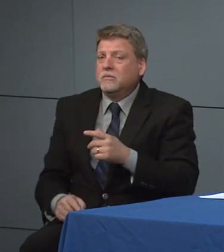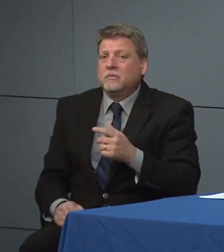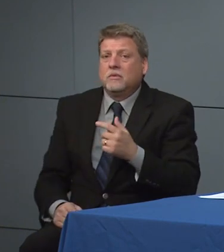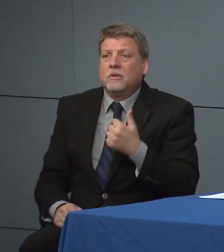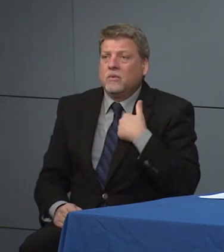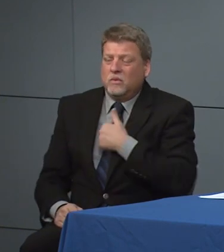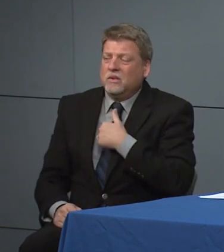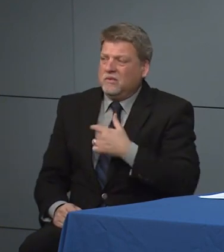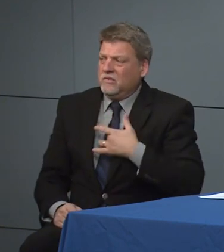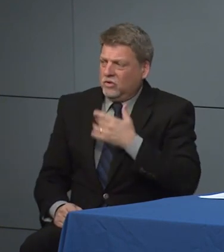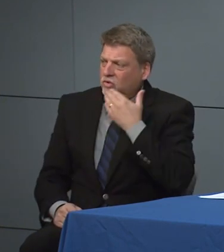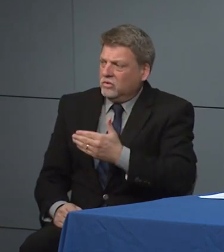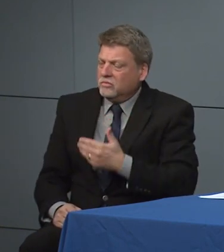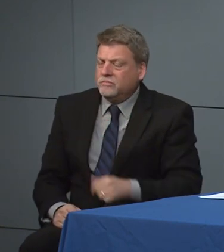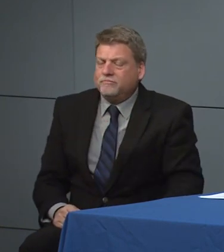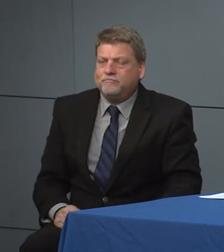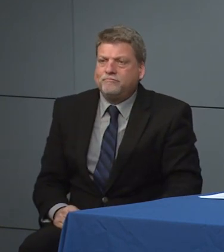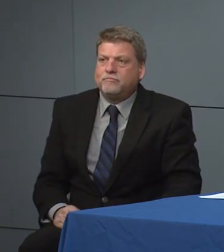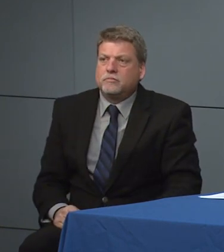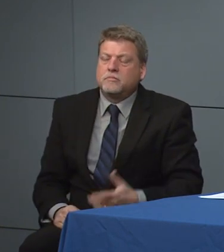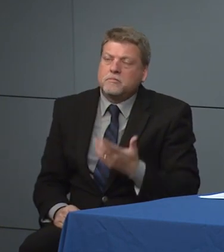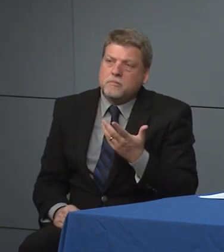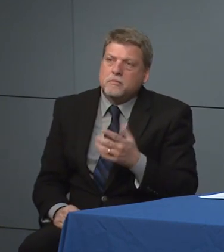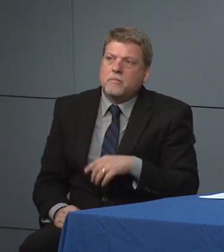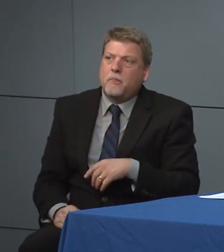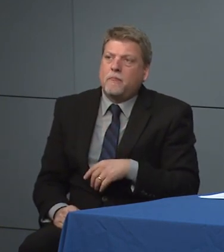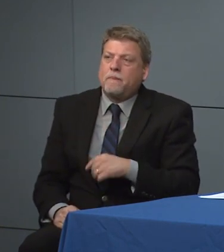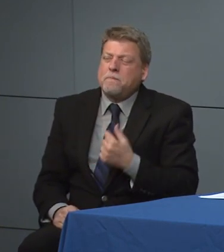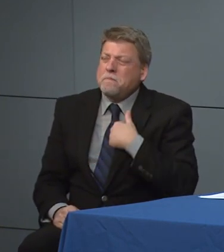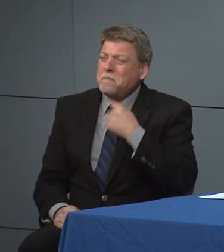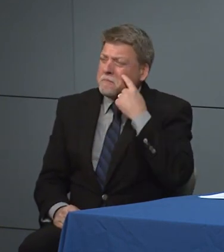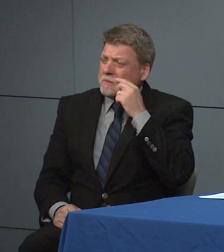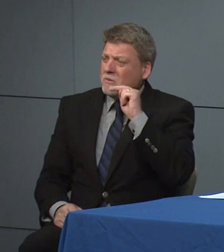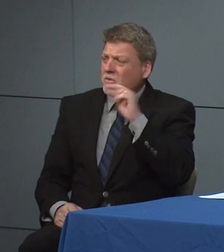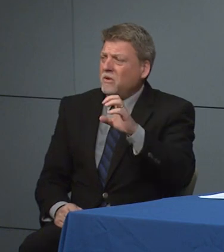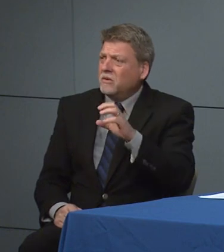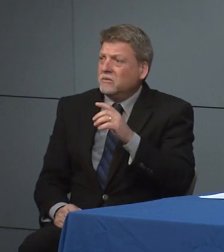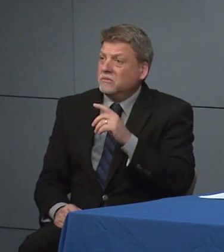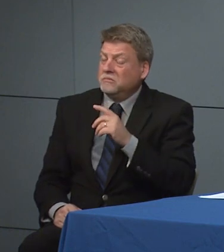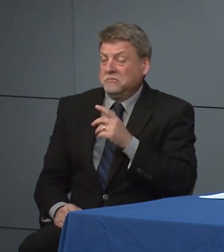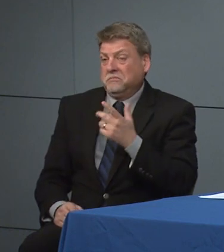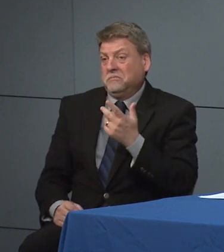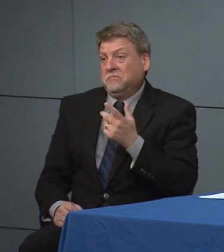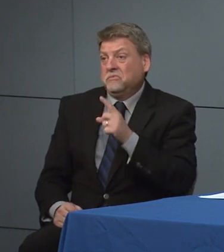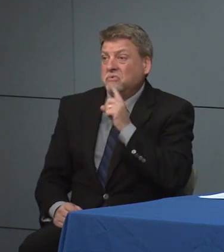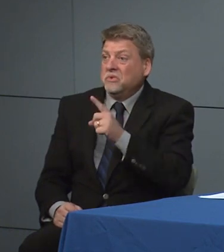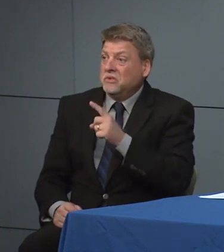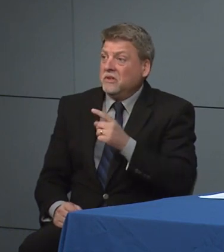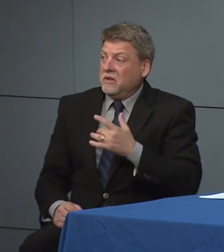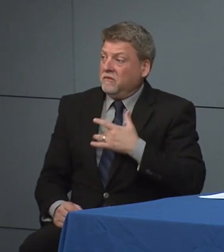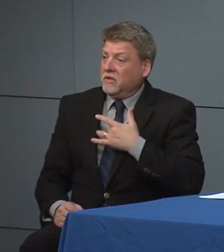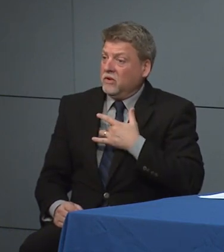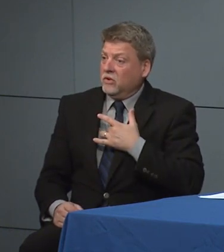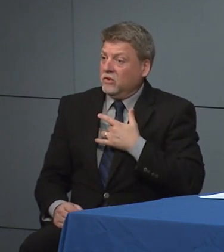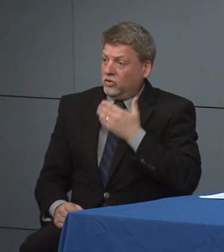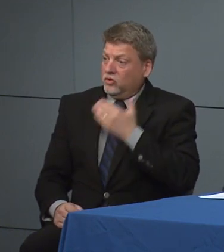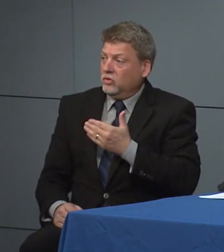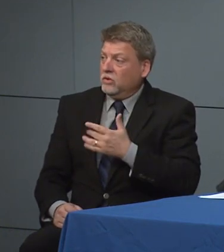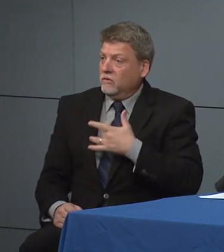cincuenta en muy buen lugar en cuanto a la preparación. Nosotros como Estado lo que estamos en un